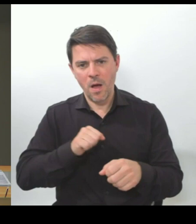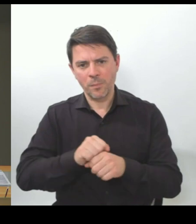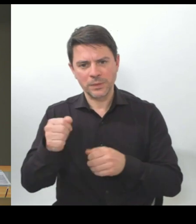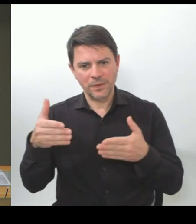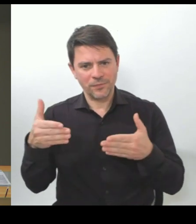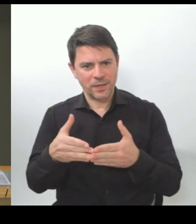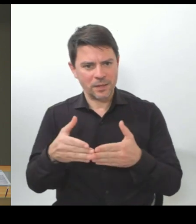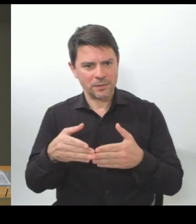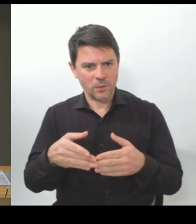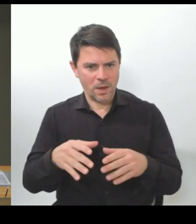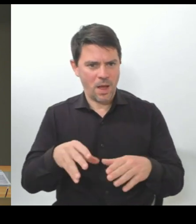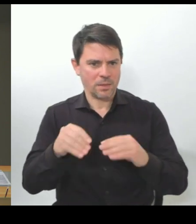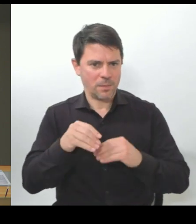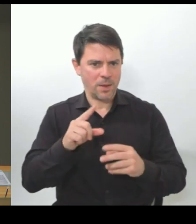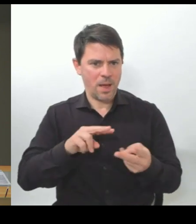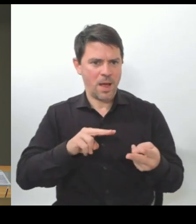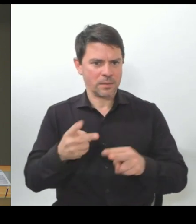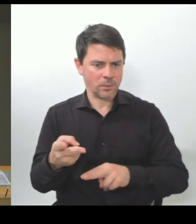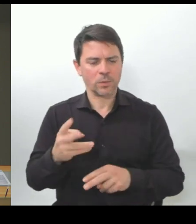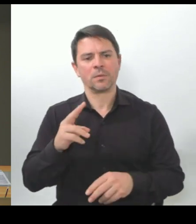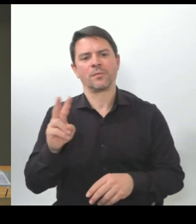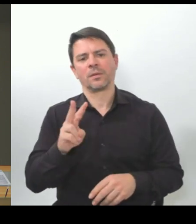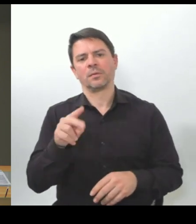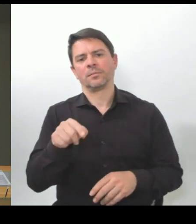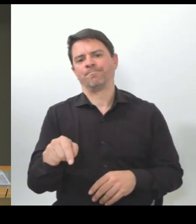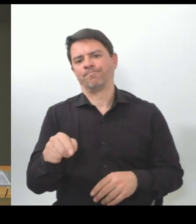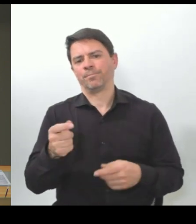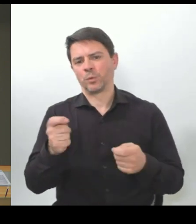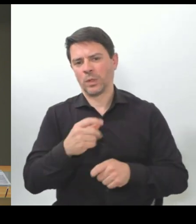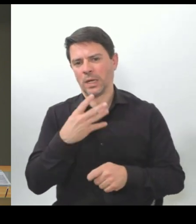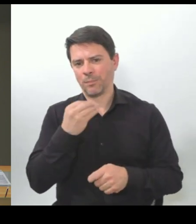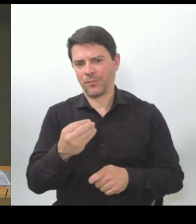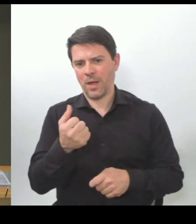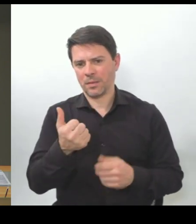Antrag der AfD Fraktion Drucksache 190219. "Endlich ein